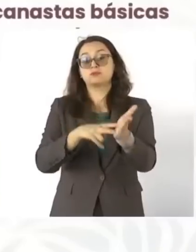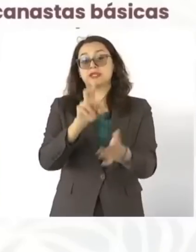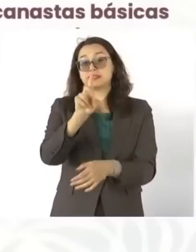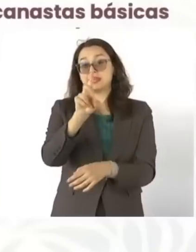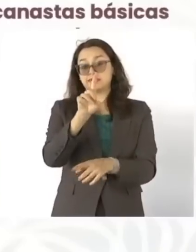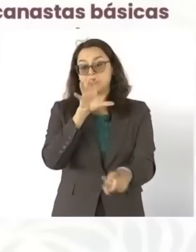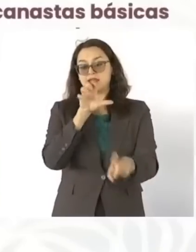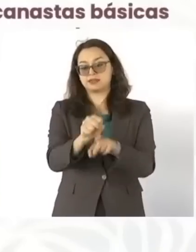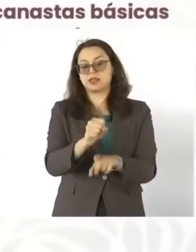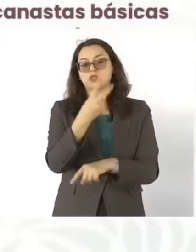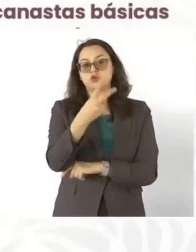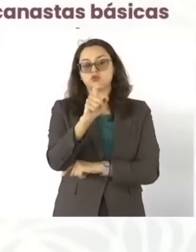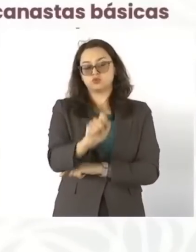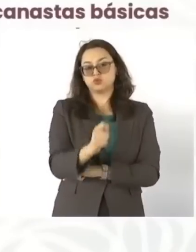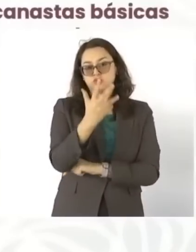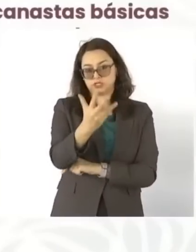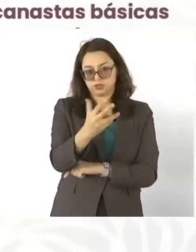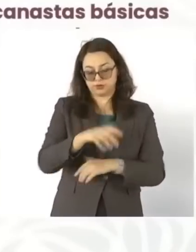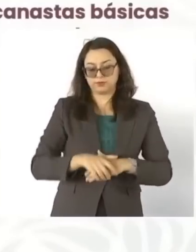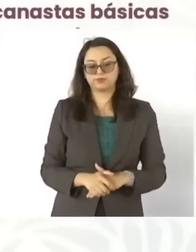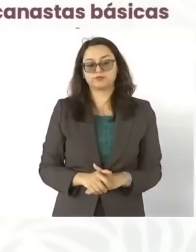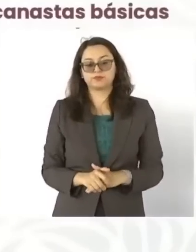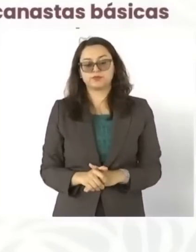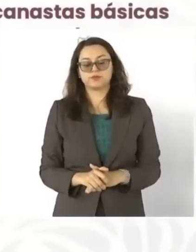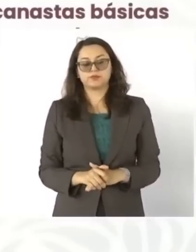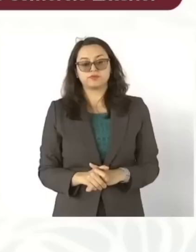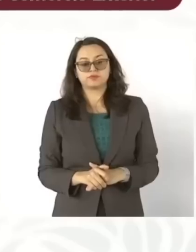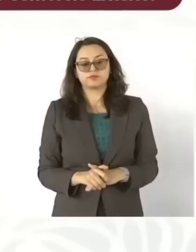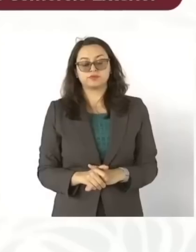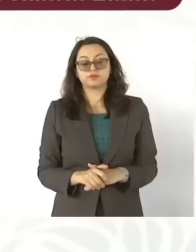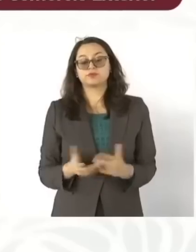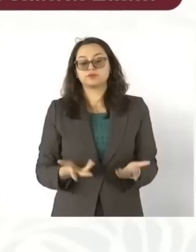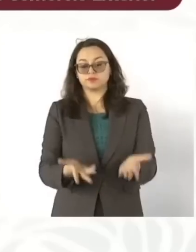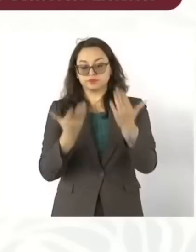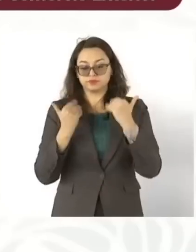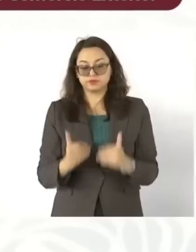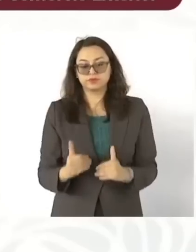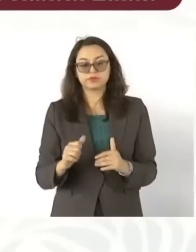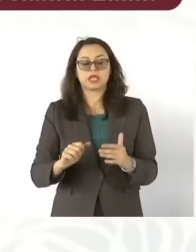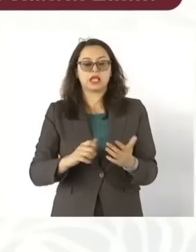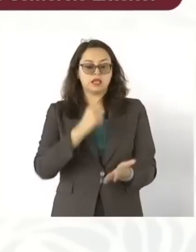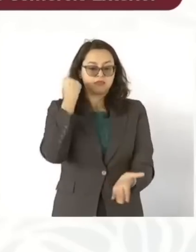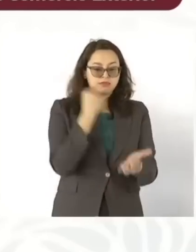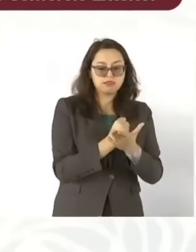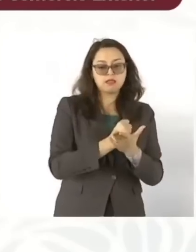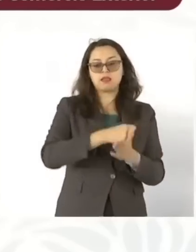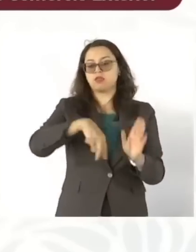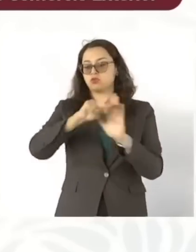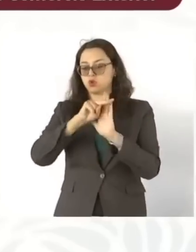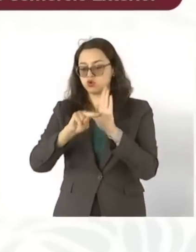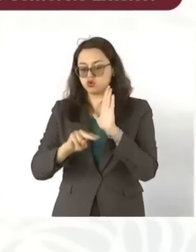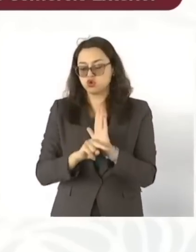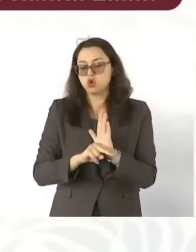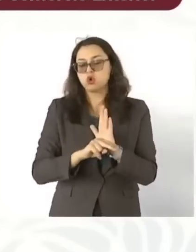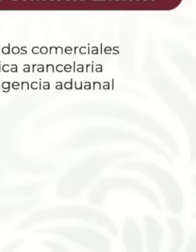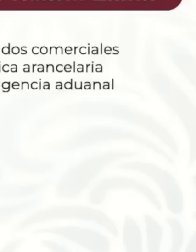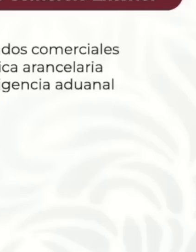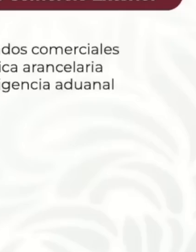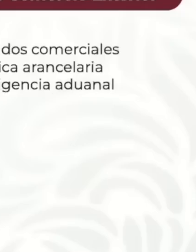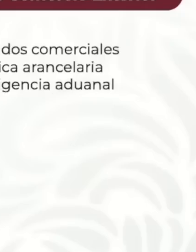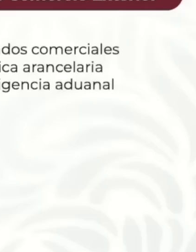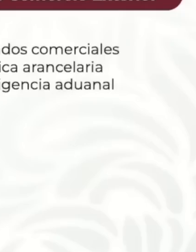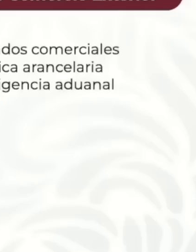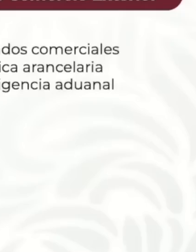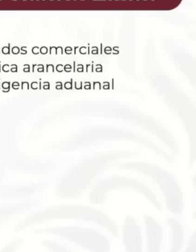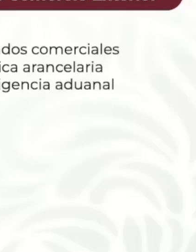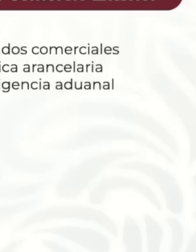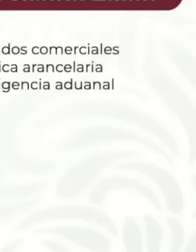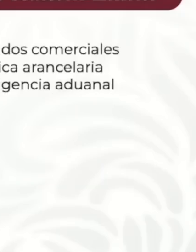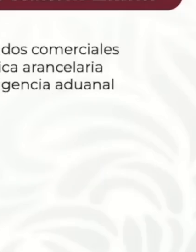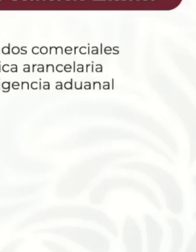adelante y bueno los decretos Marcos normativos adelante vamos a los mapas si me ayudan Ah bueno